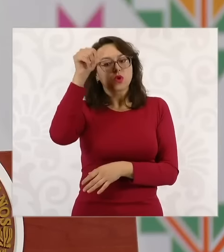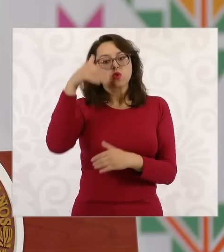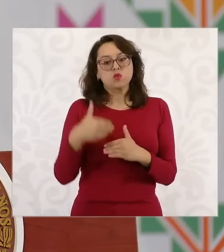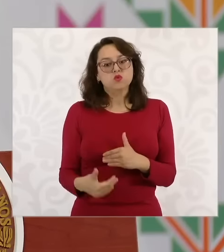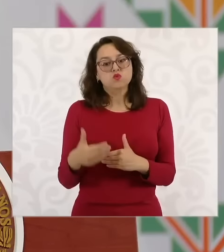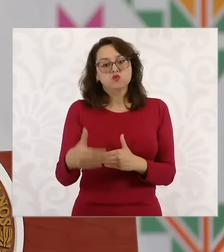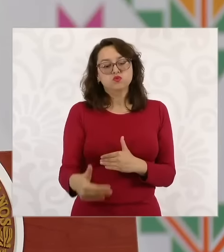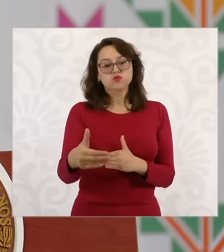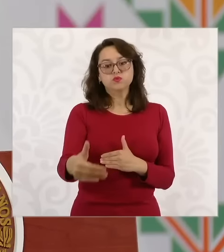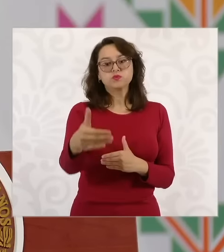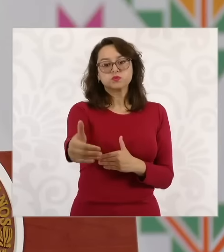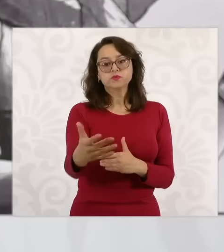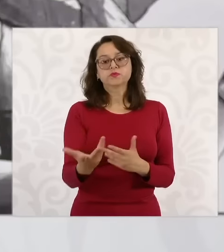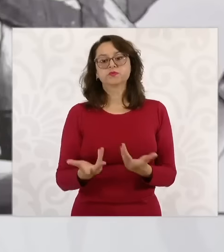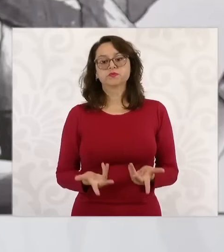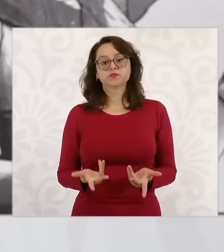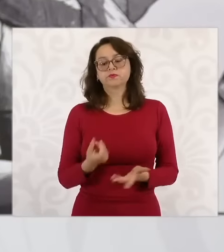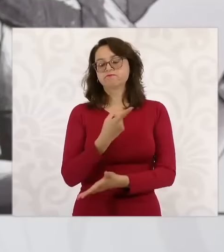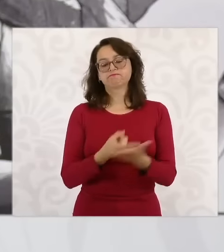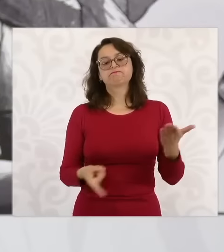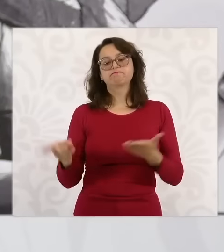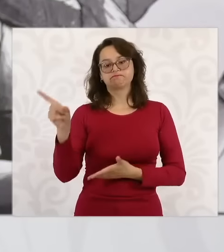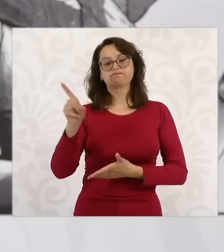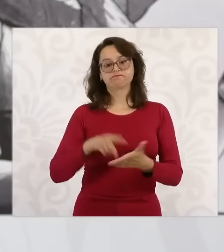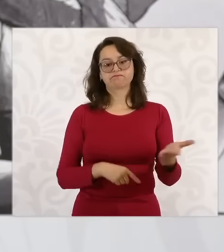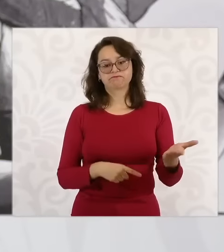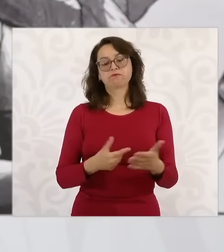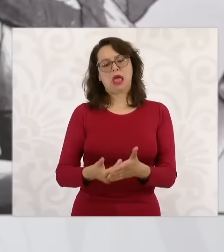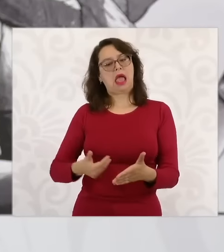a ciudades de los Estados Unidos. Lo que están planteando es que los nuevos vuelos no y quieren